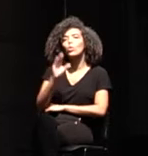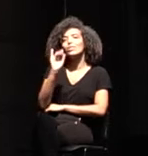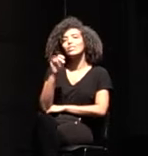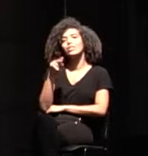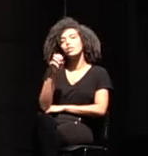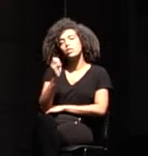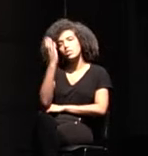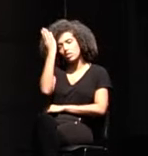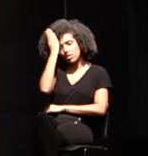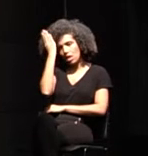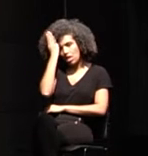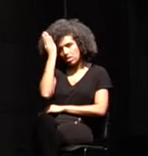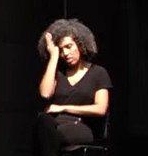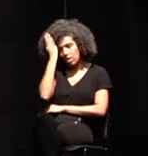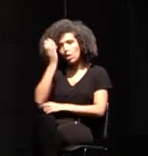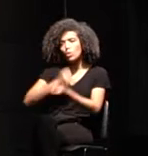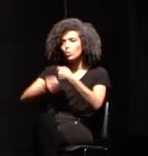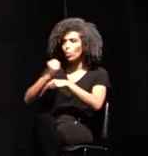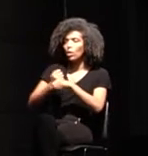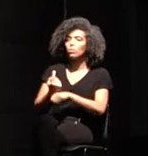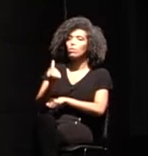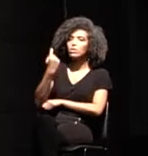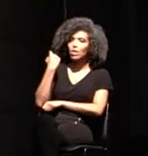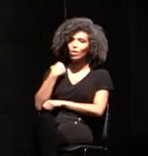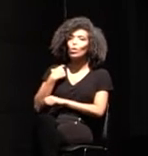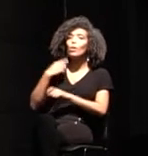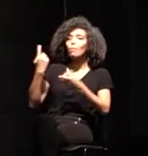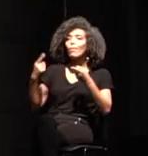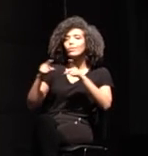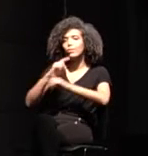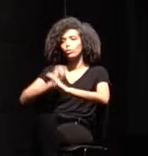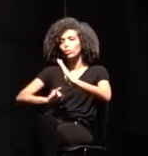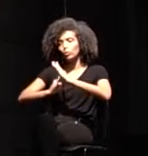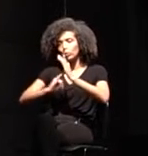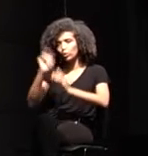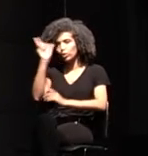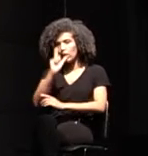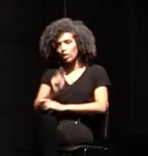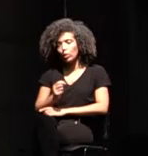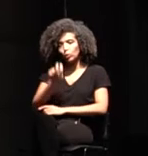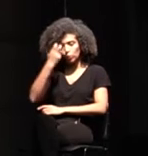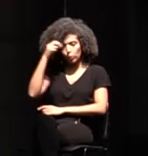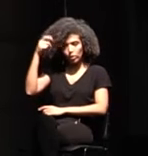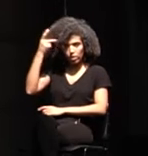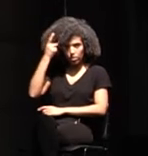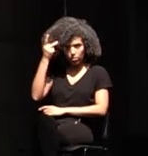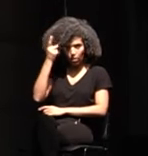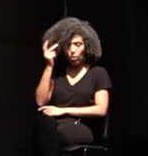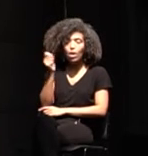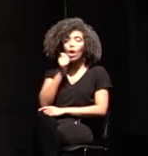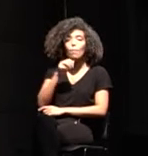novamente com o apoio do Instituto Italiano de Cultura de São Paulo. A Maria organizou o catálogo dessa mostra